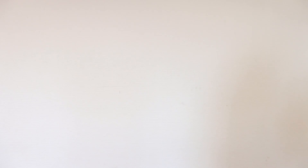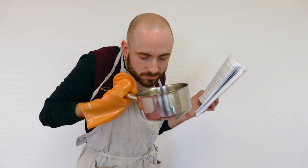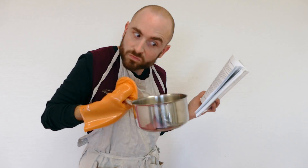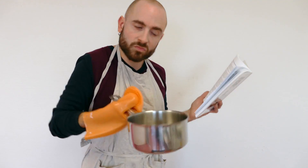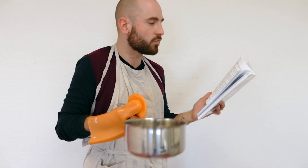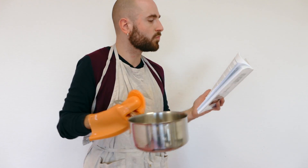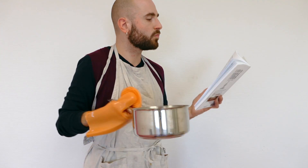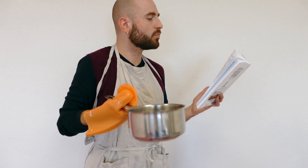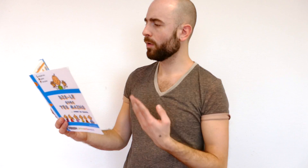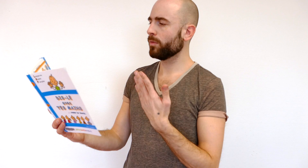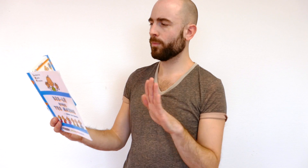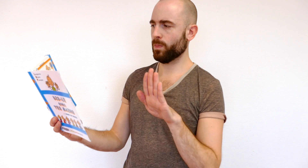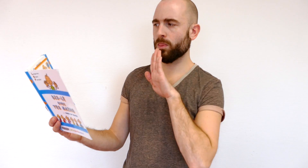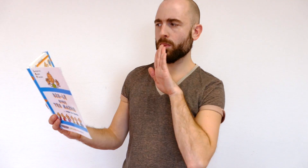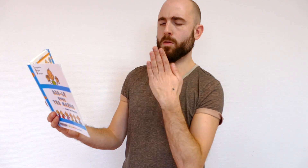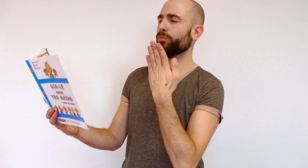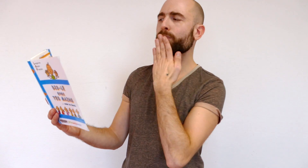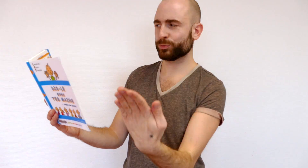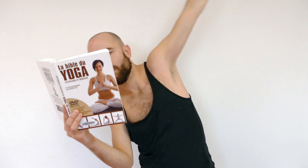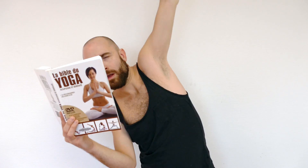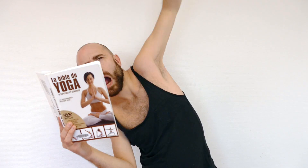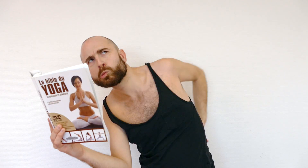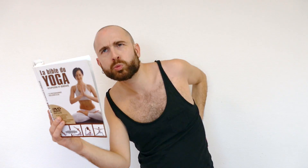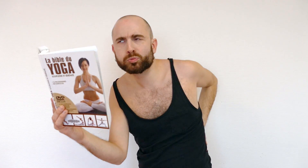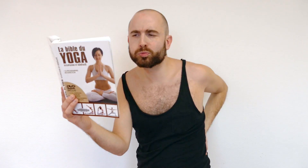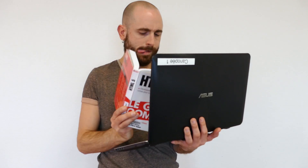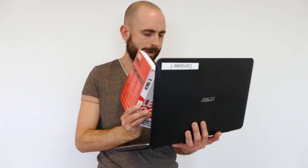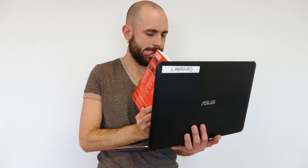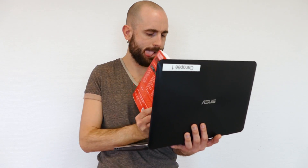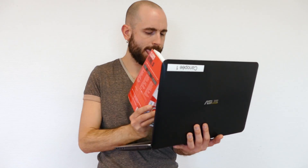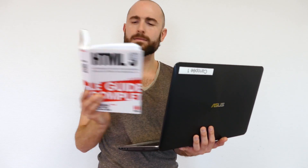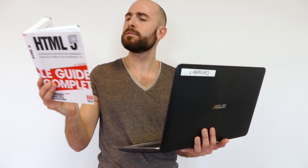cuisiner, apprendre la LSF, faire du yoga, coder et programmer,